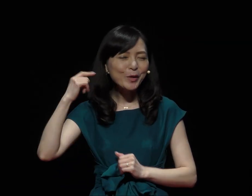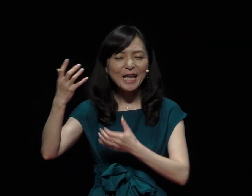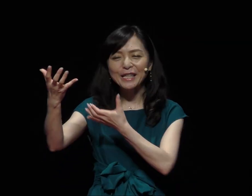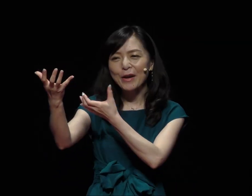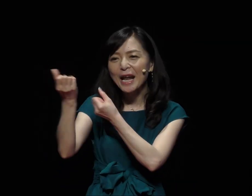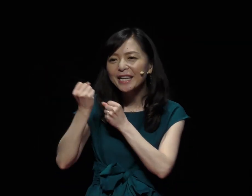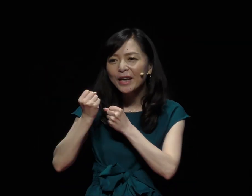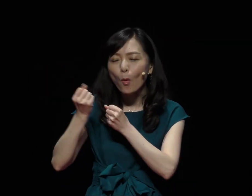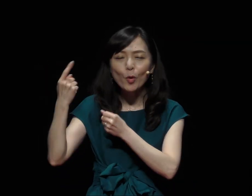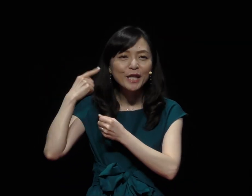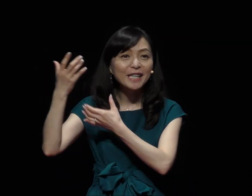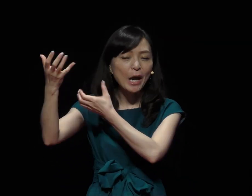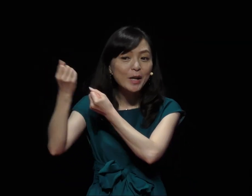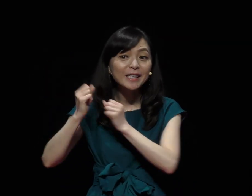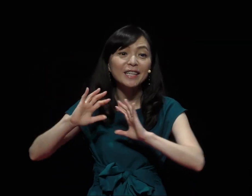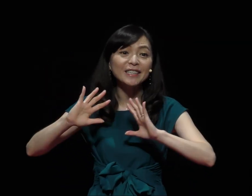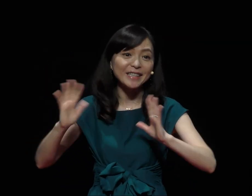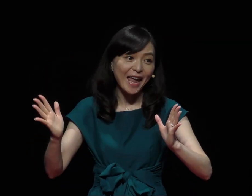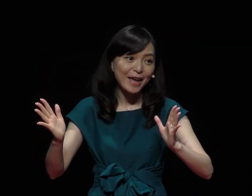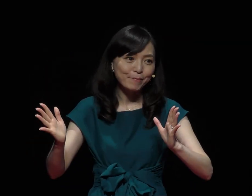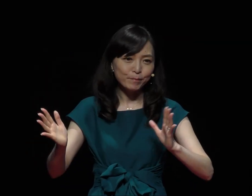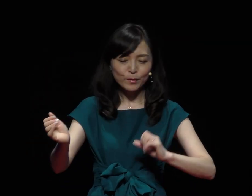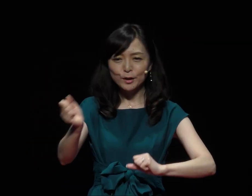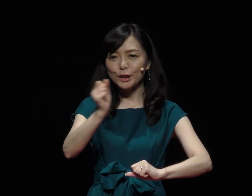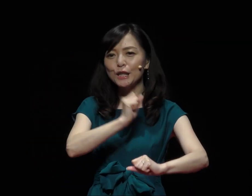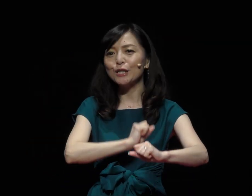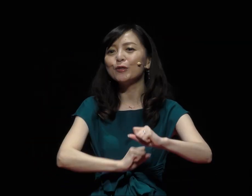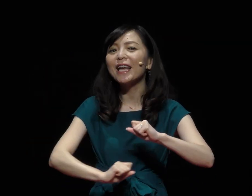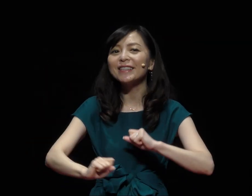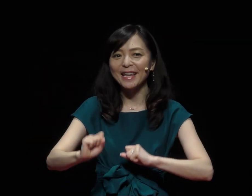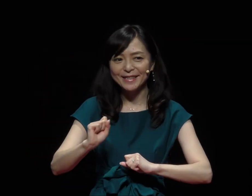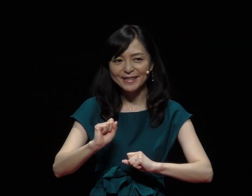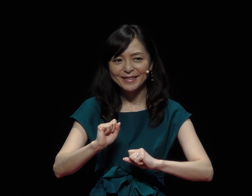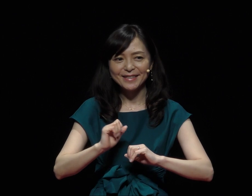Soy libre al no depender del sonido de la voz.